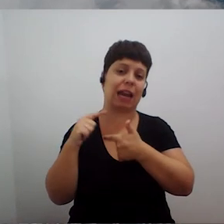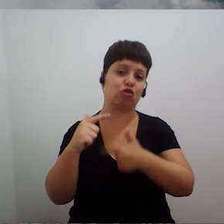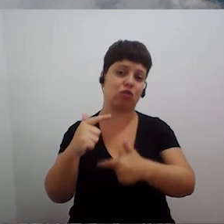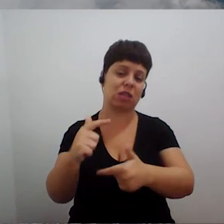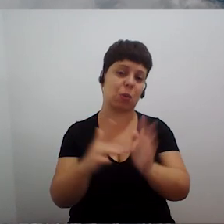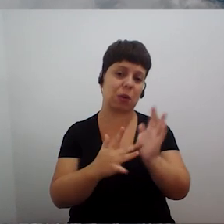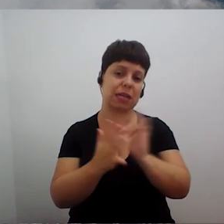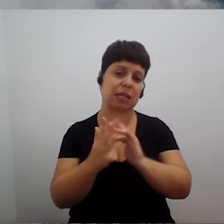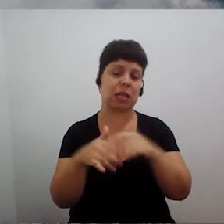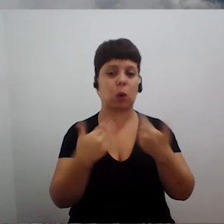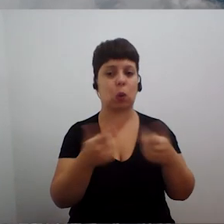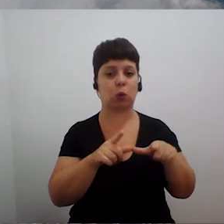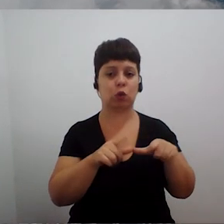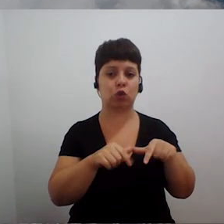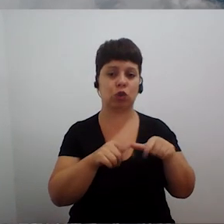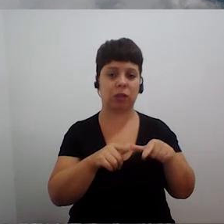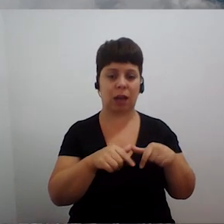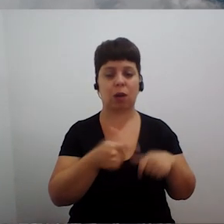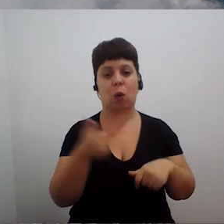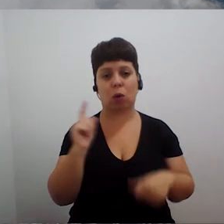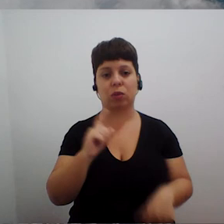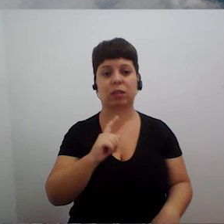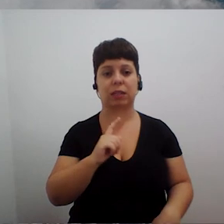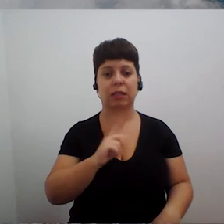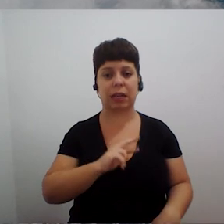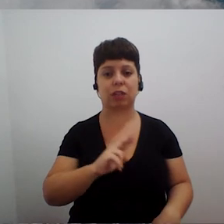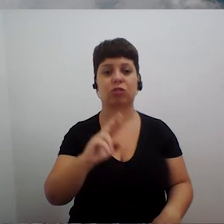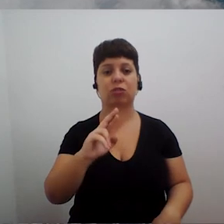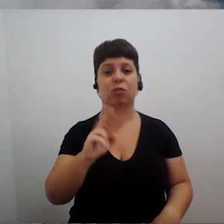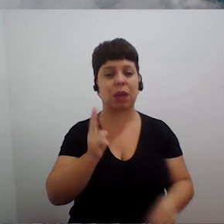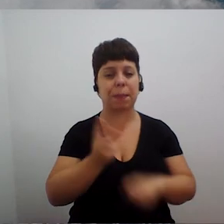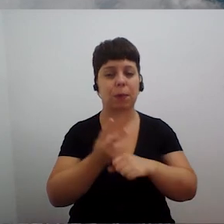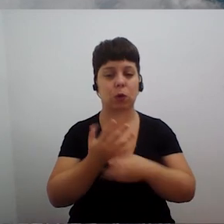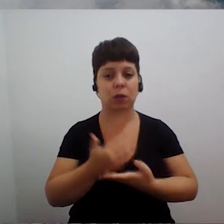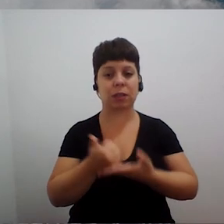por salvação da tradição cristã a tradição Judaica o tantas outras regiões que assim buscam